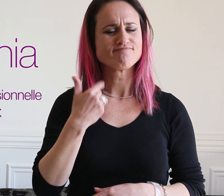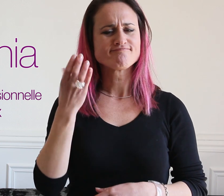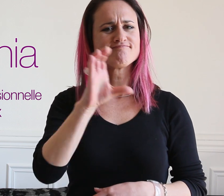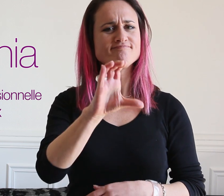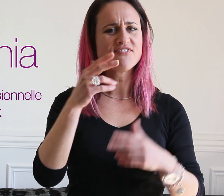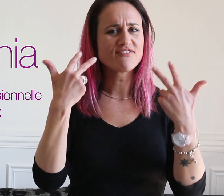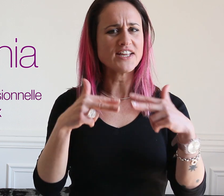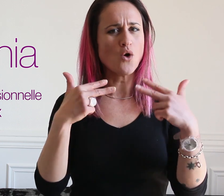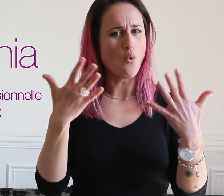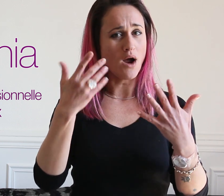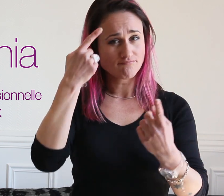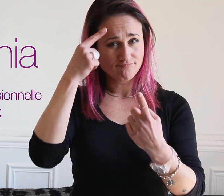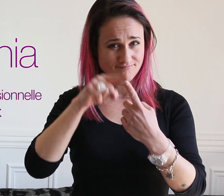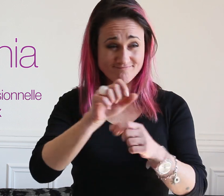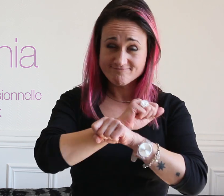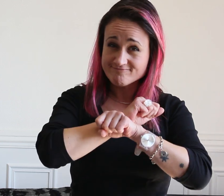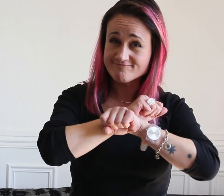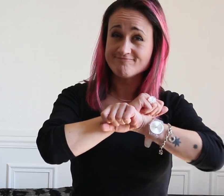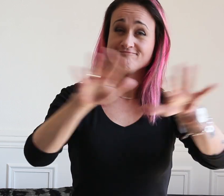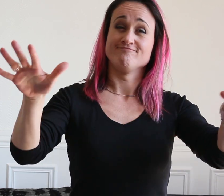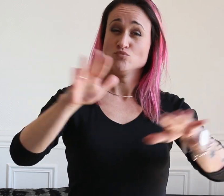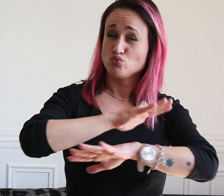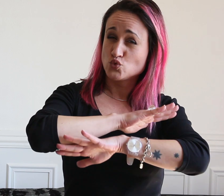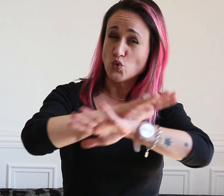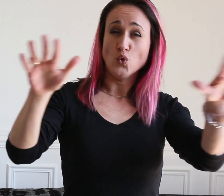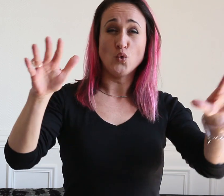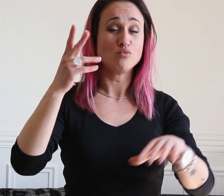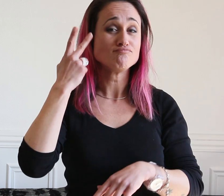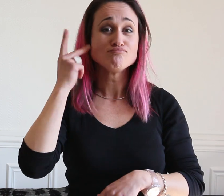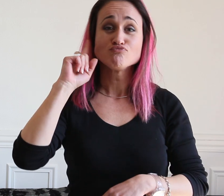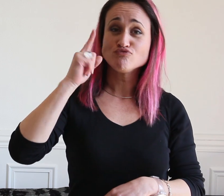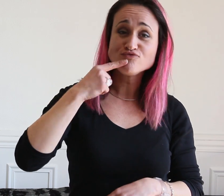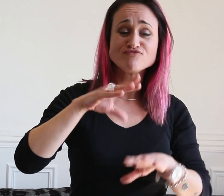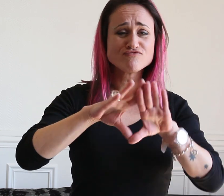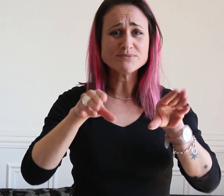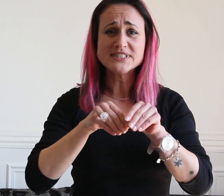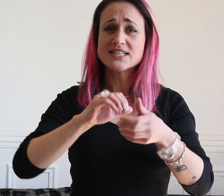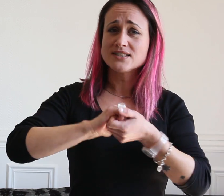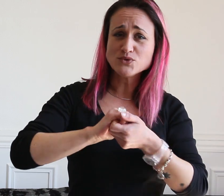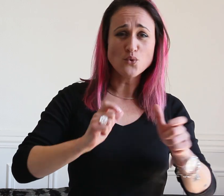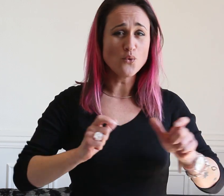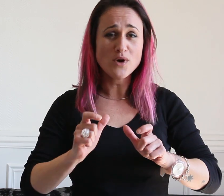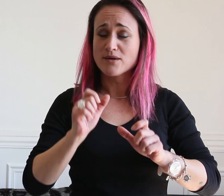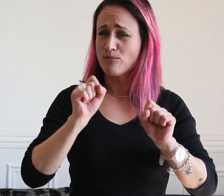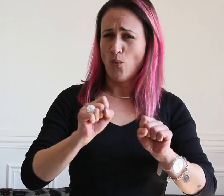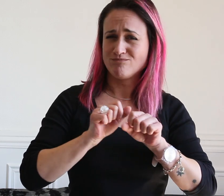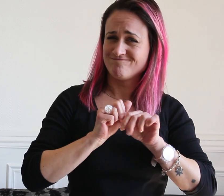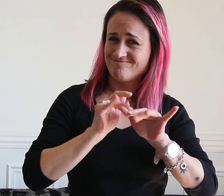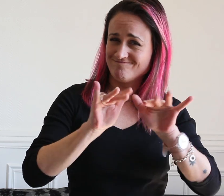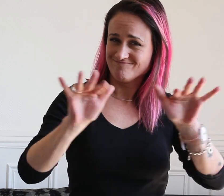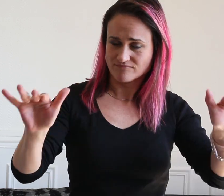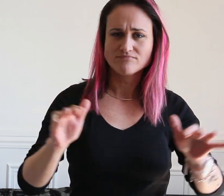Je poste cette vidéo, dans le but d'être vue par tous, sourds, entendants, famille, amis, collègues ..